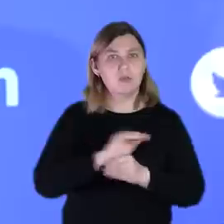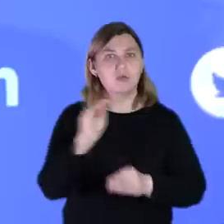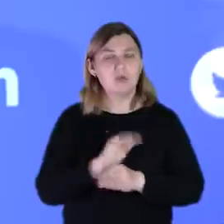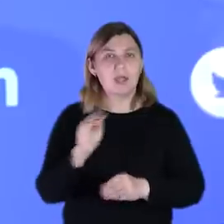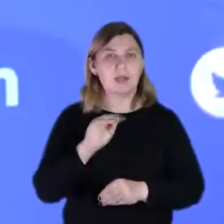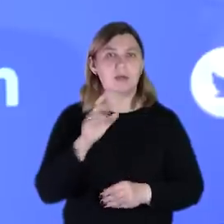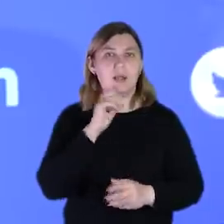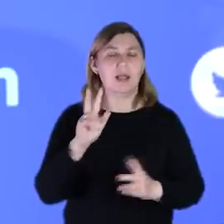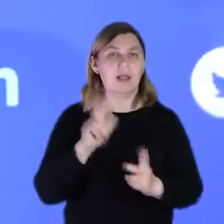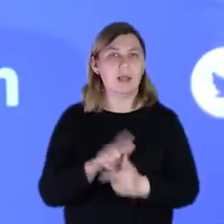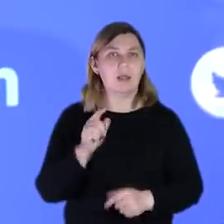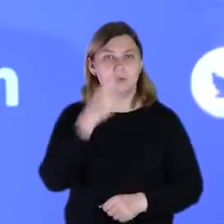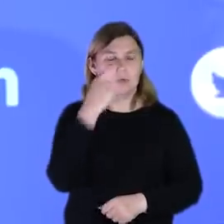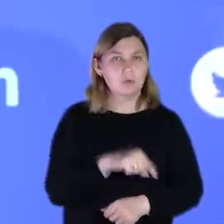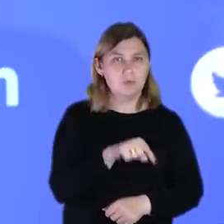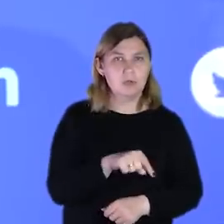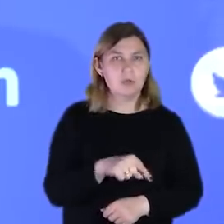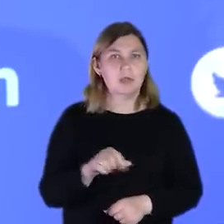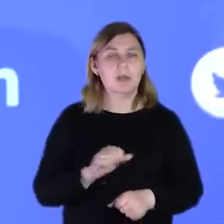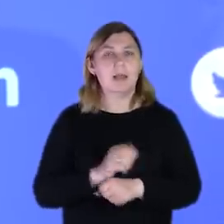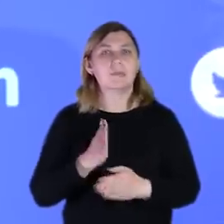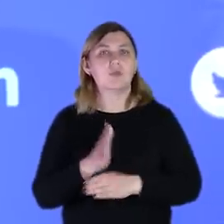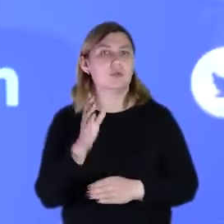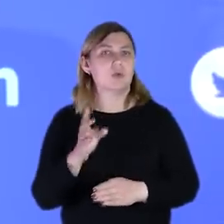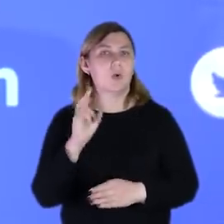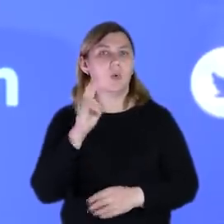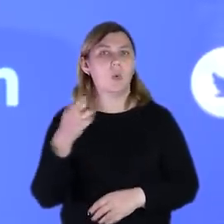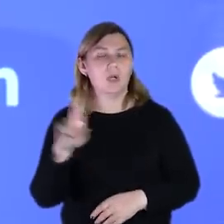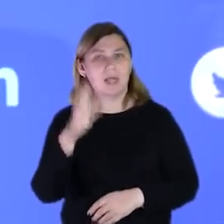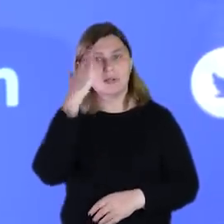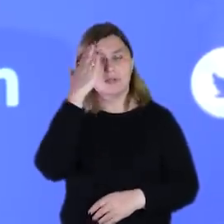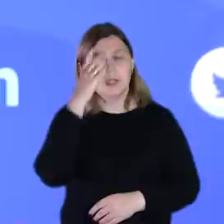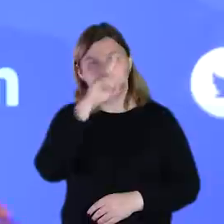dywersyjnego w Związku Sowieckim przez kurierów znających ludzi po